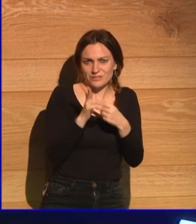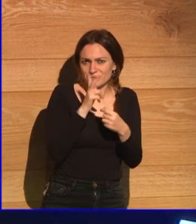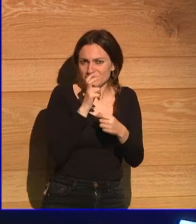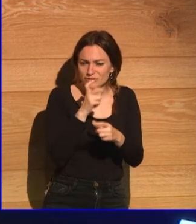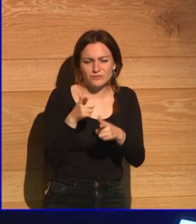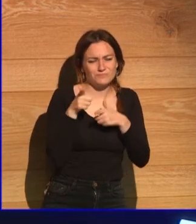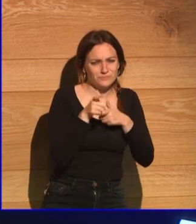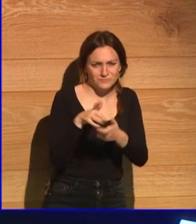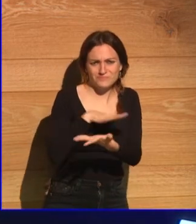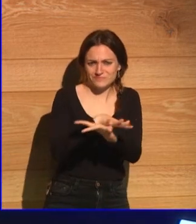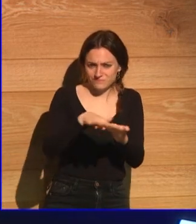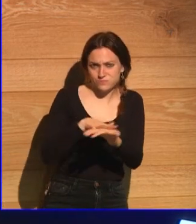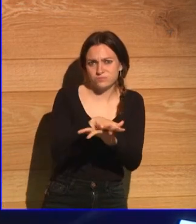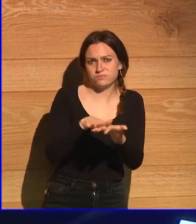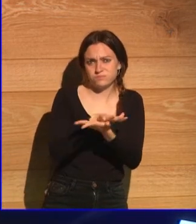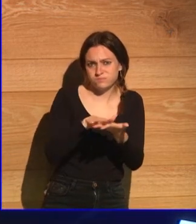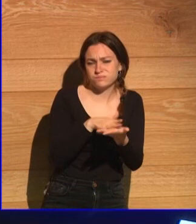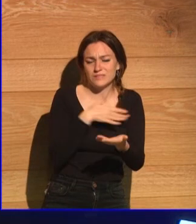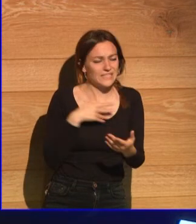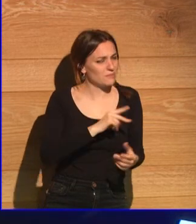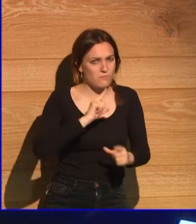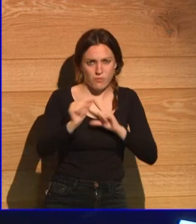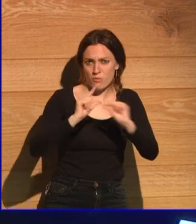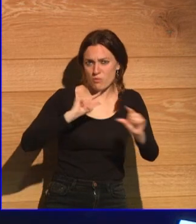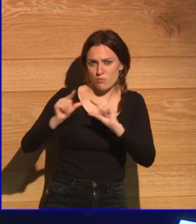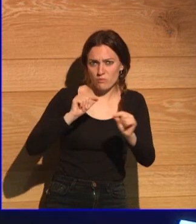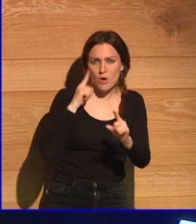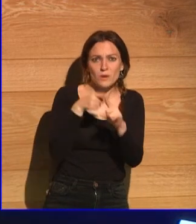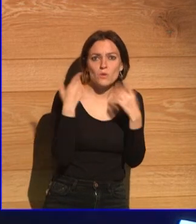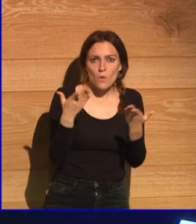de la destrucción, de la aniquilación en busca de una vida mejor.